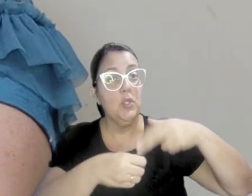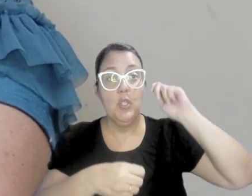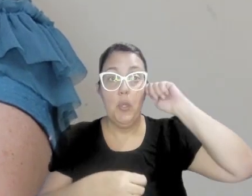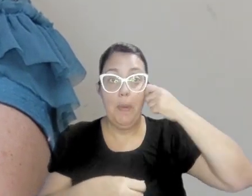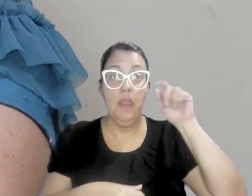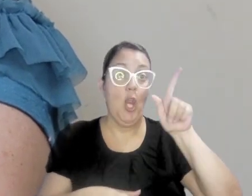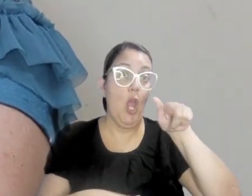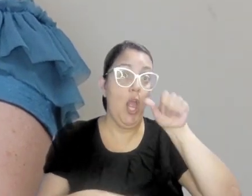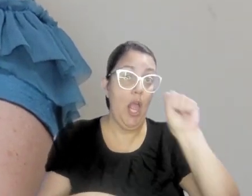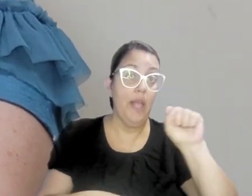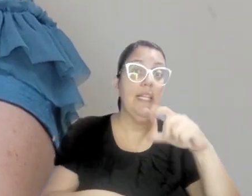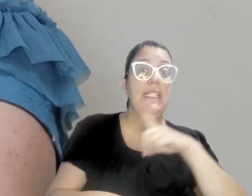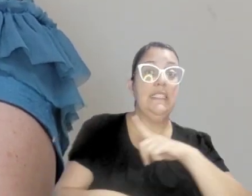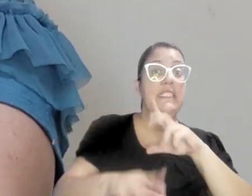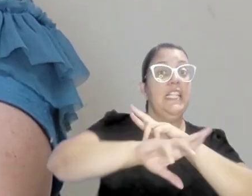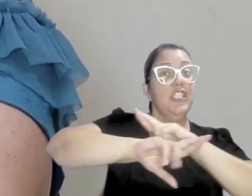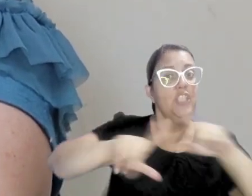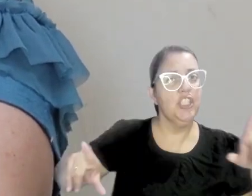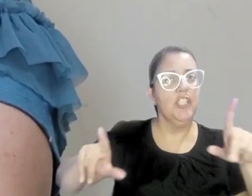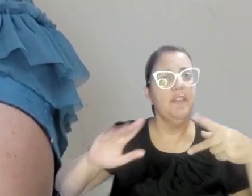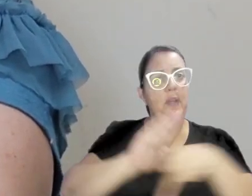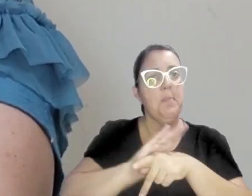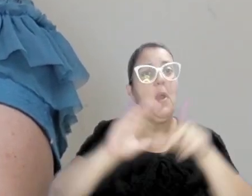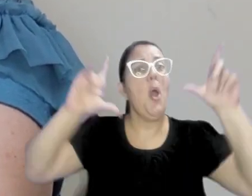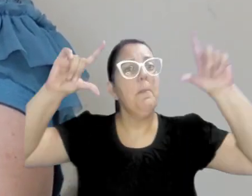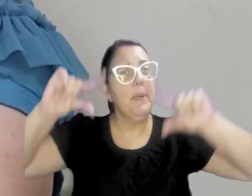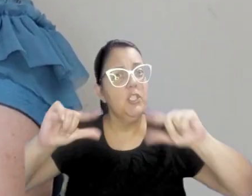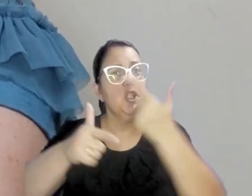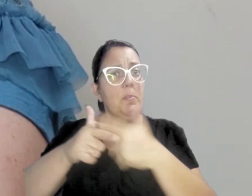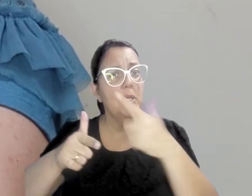faz diferença no processo, ele faz diferença na mitigação dos impactos,